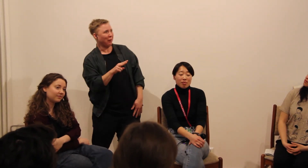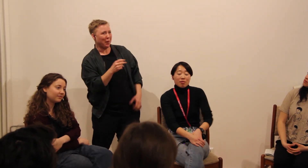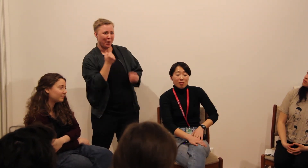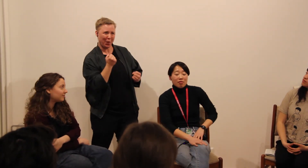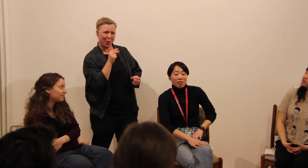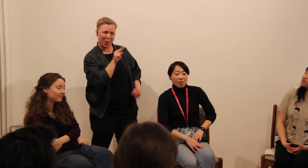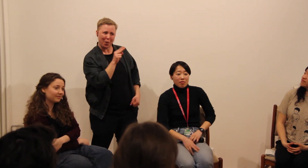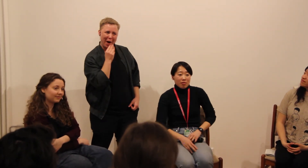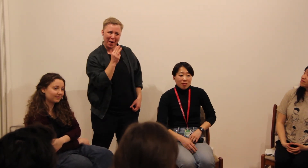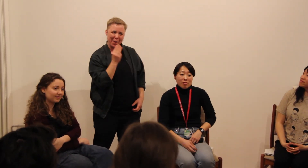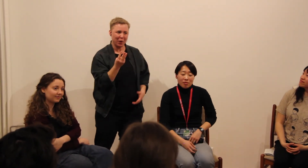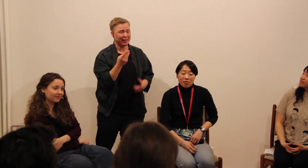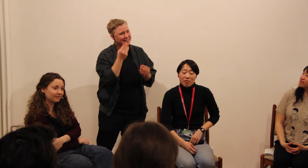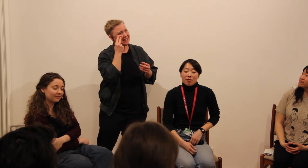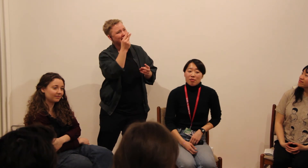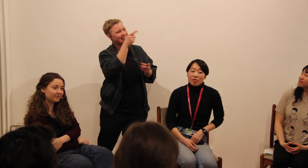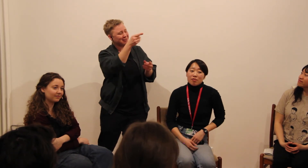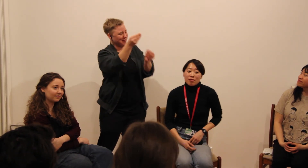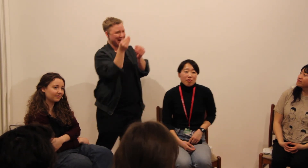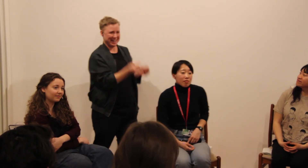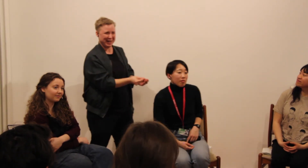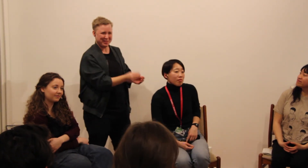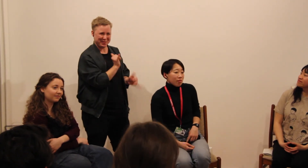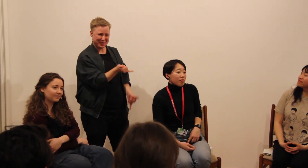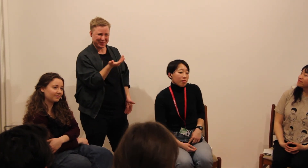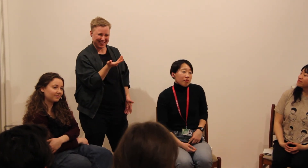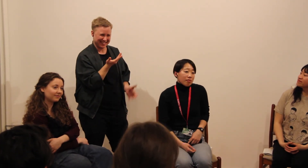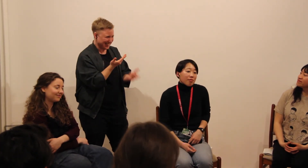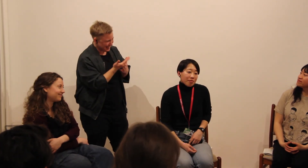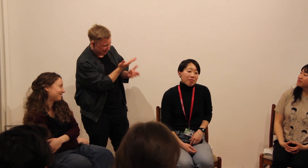Das haben sie alles weitergegeben, deswegen wirken sie wie gute Menschen.